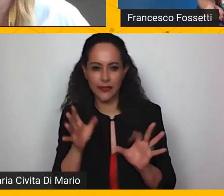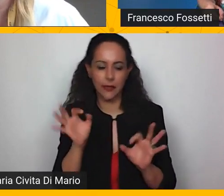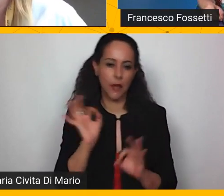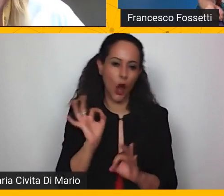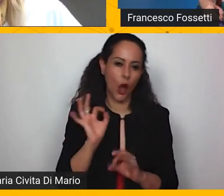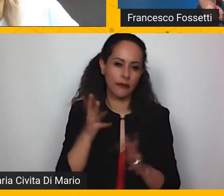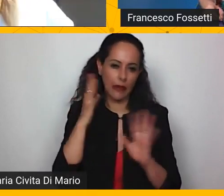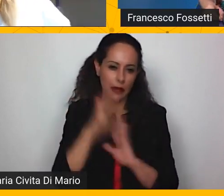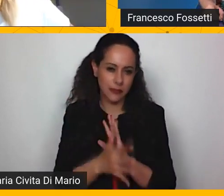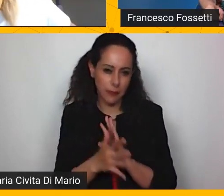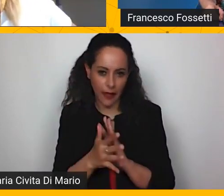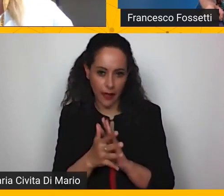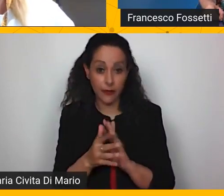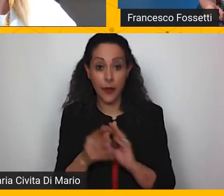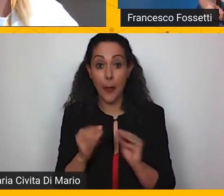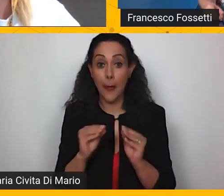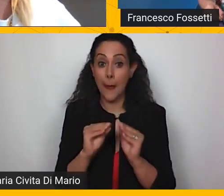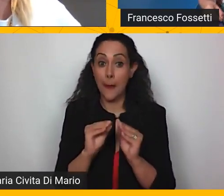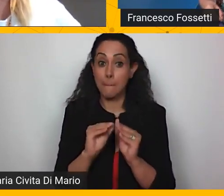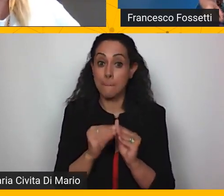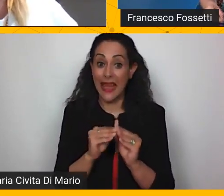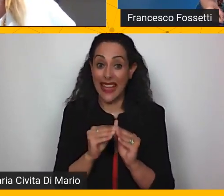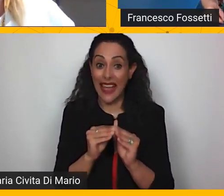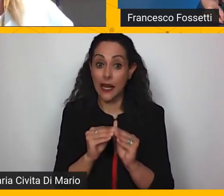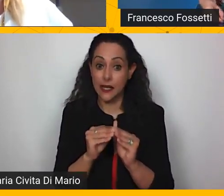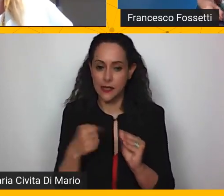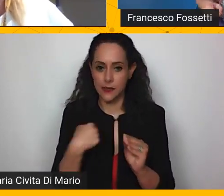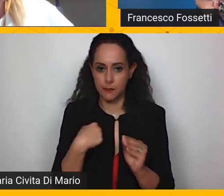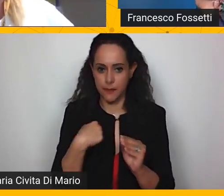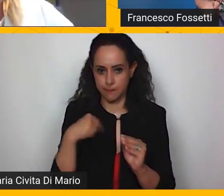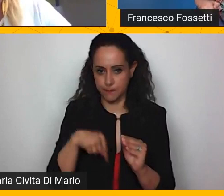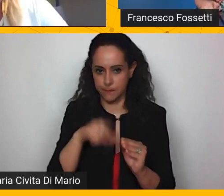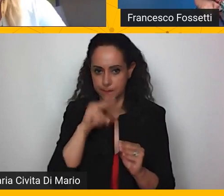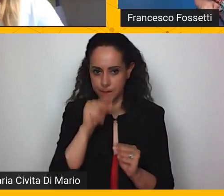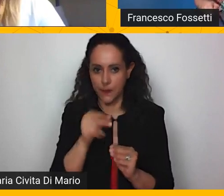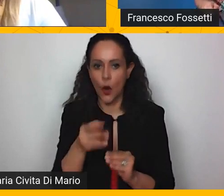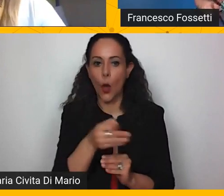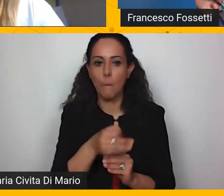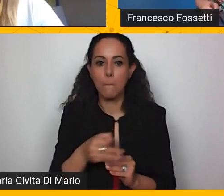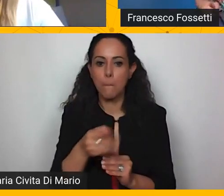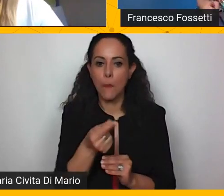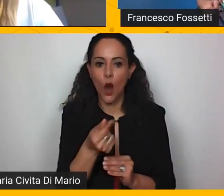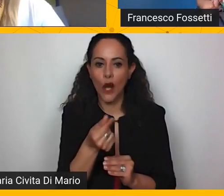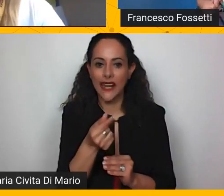trasparenti una cosa importante da dire è che questi meccanismi che adesso andrò poi ad